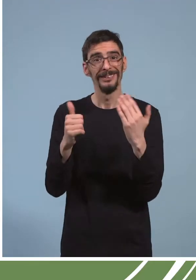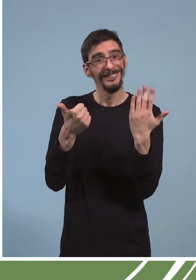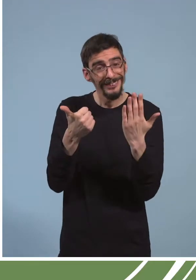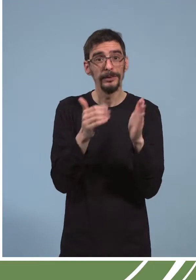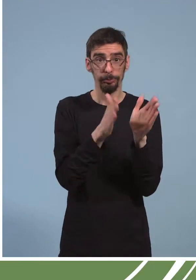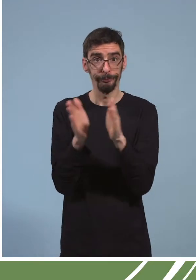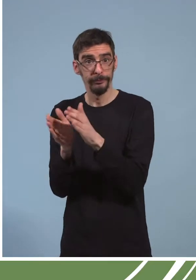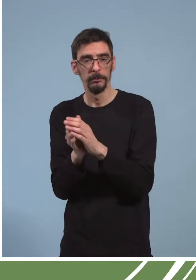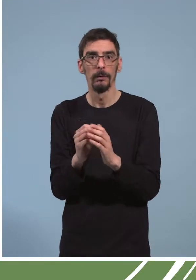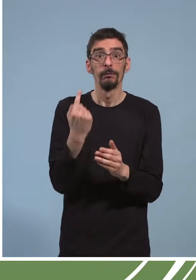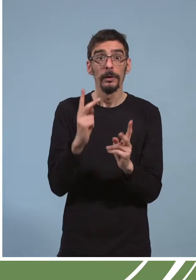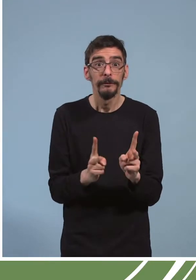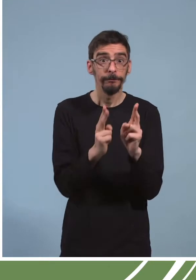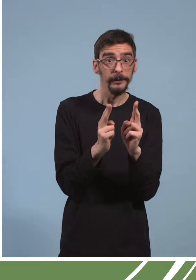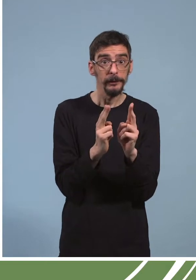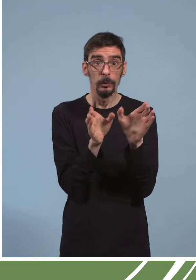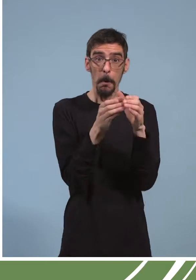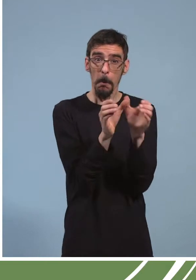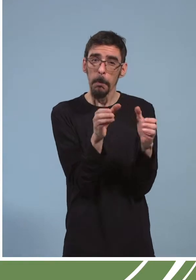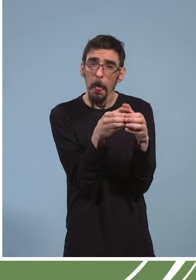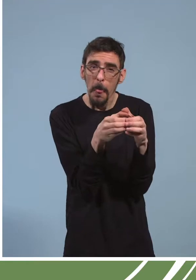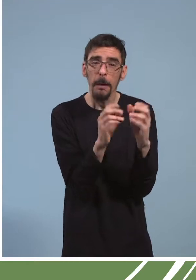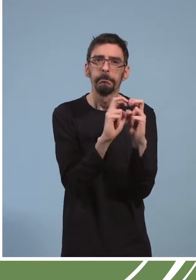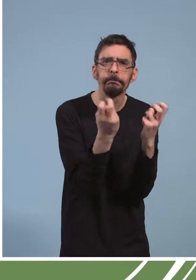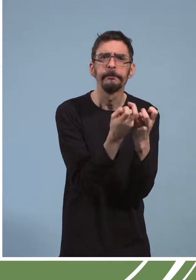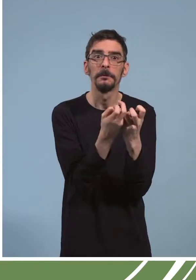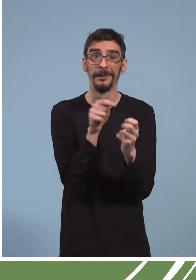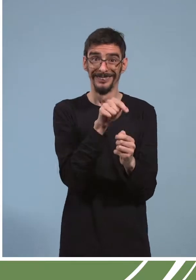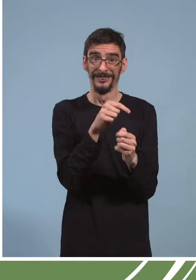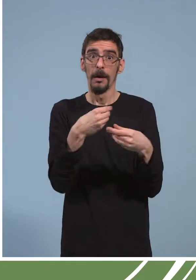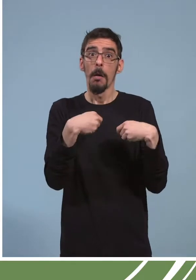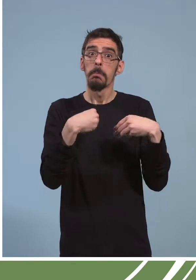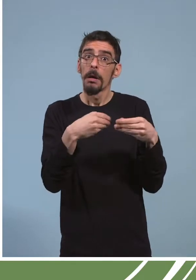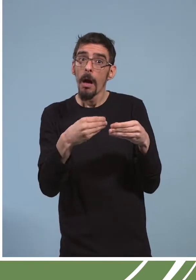1. Phase: Die Kleingruppen setzen sich an ihre Tische. Sie haben etwas Zeit, um ihre Materialien zu überprüfen.